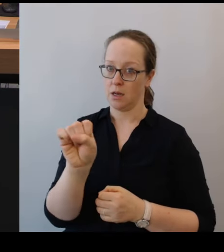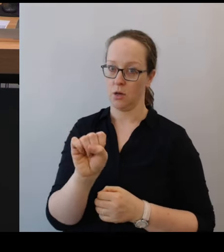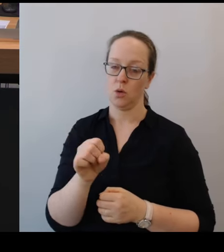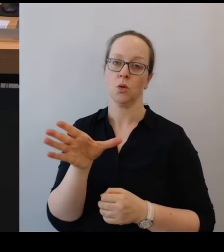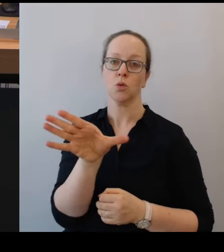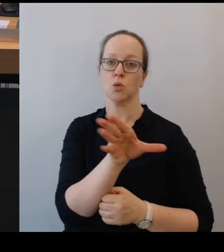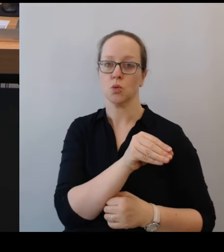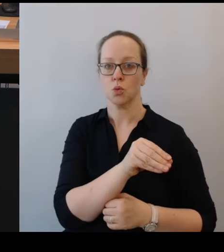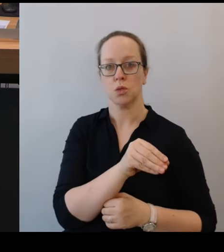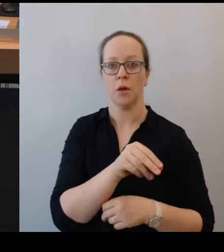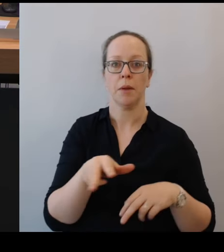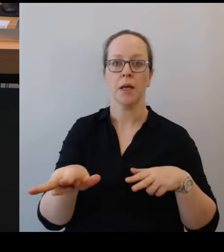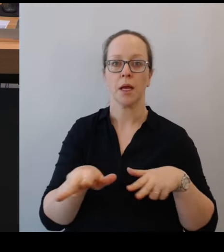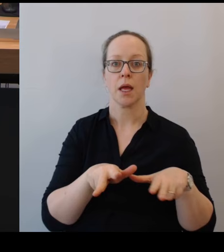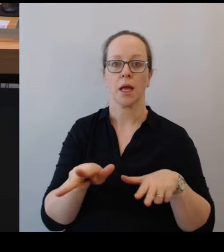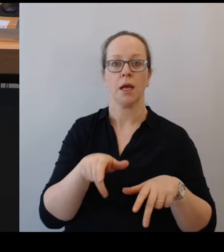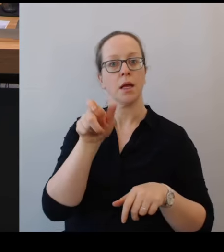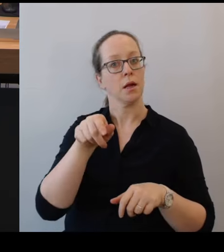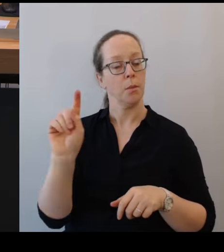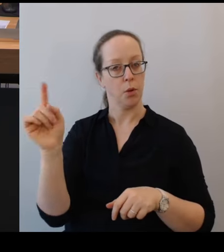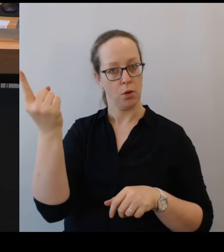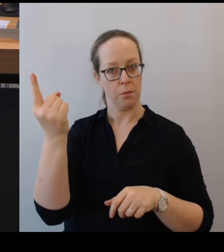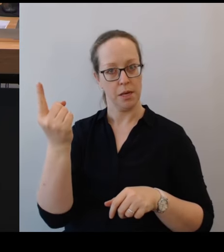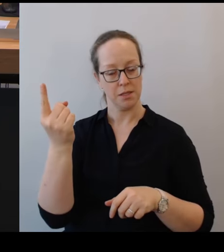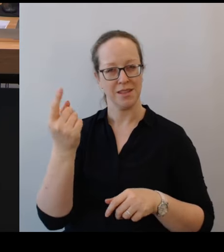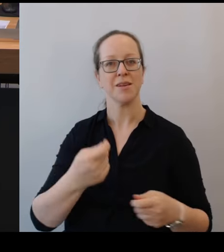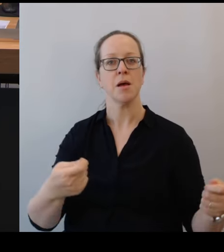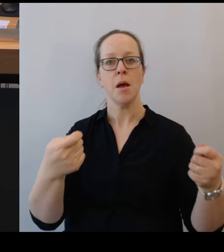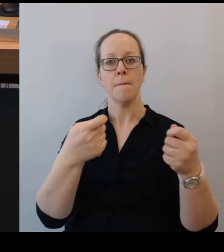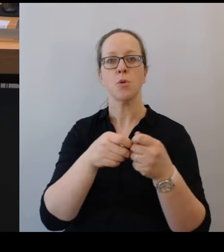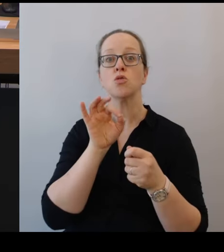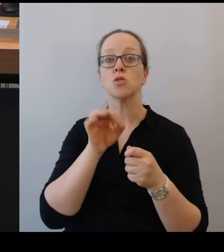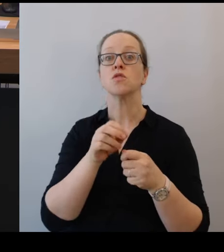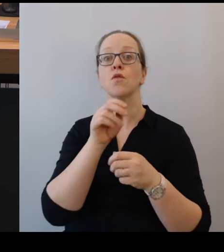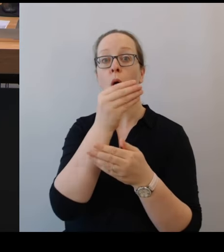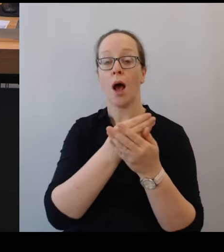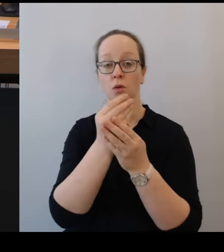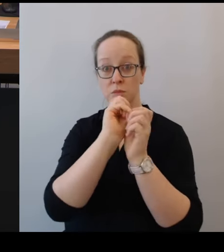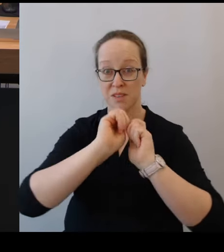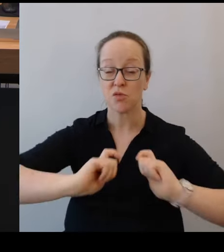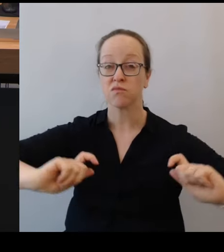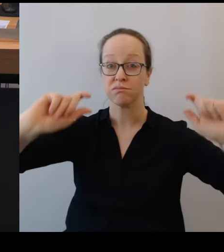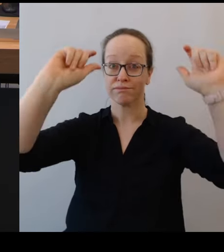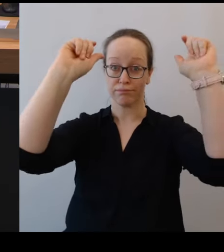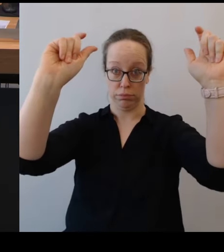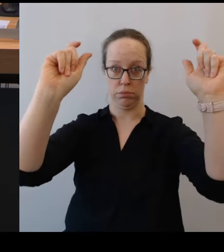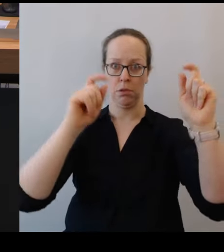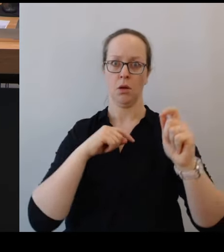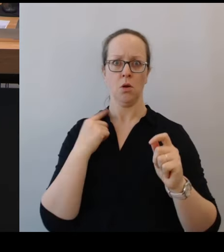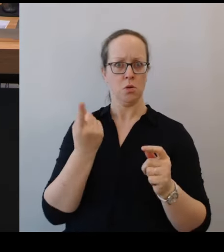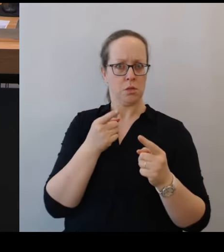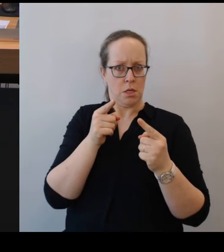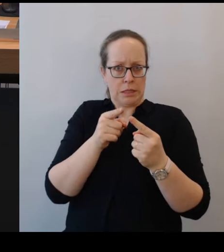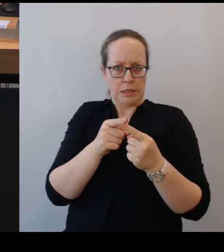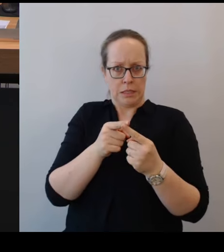Und das ist ja eines unserer großen Themen gemeinsam, das zum Erfolg zu führen und mehr Menschen in Ausbildung zu bekommen, wie Sie es gerade auch beschrieben haben.